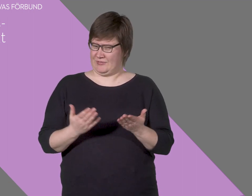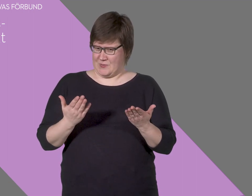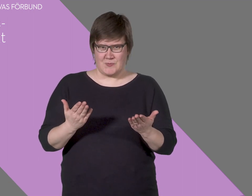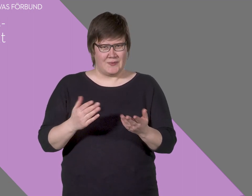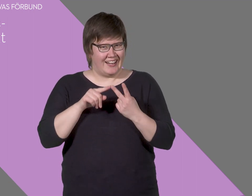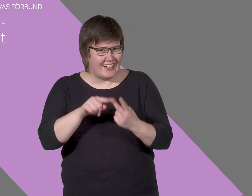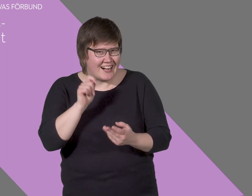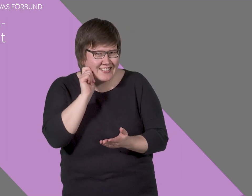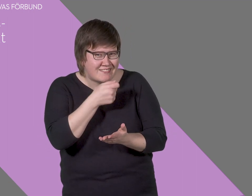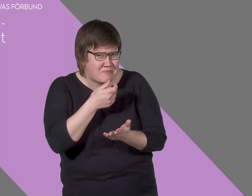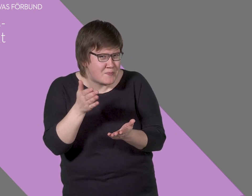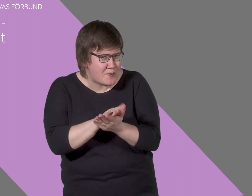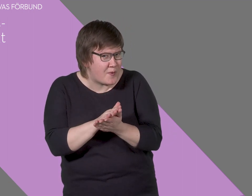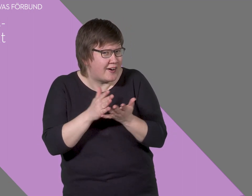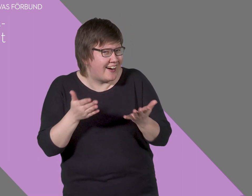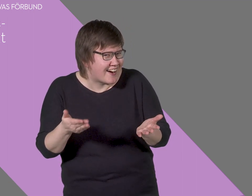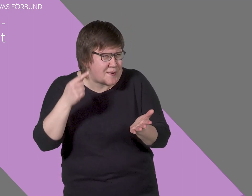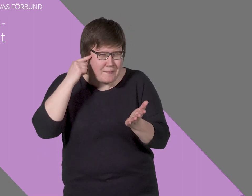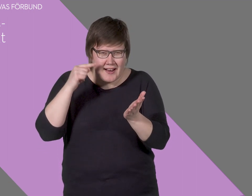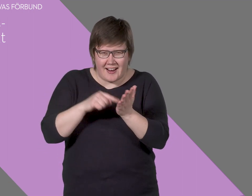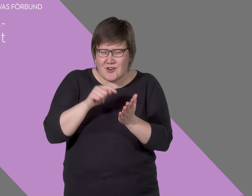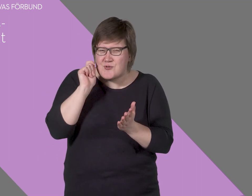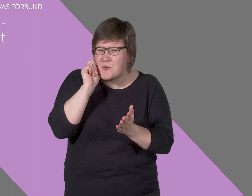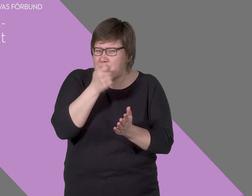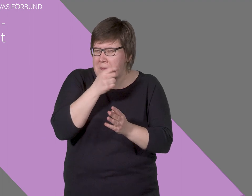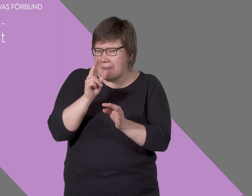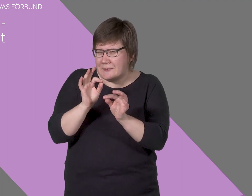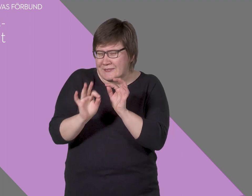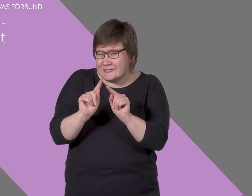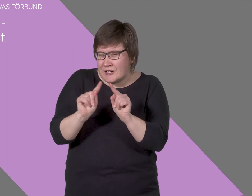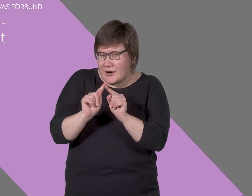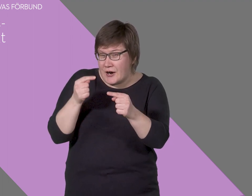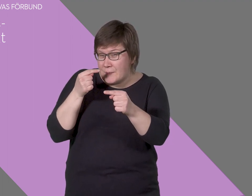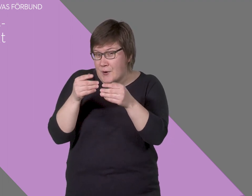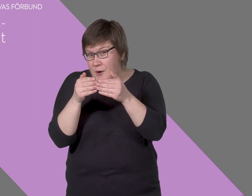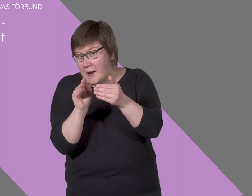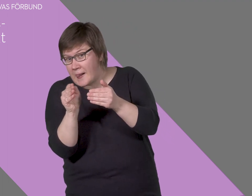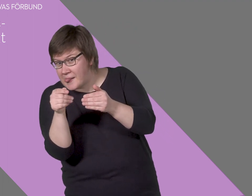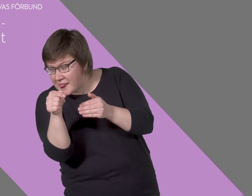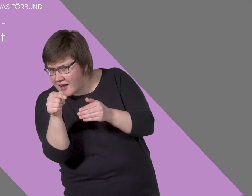December är här igen, vilket innebär att julen är precis runt hörnet!